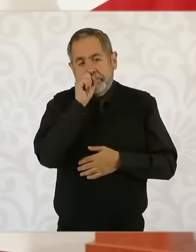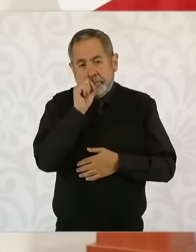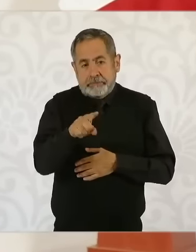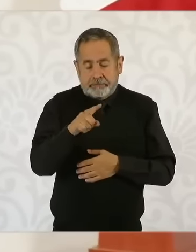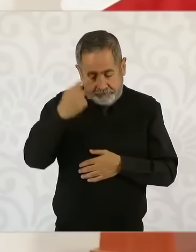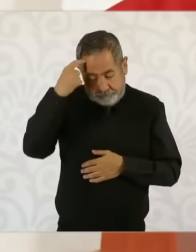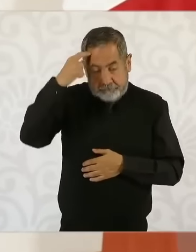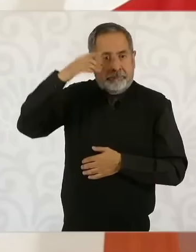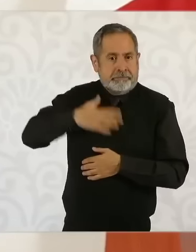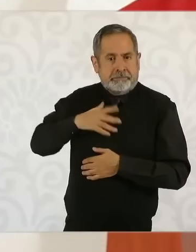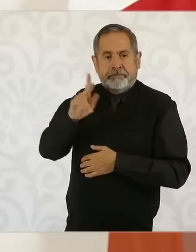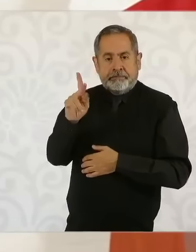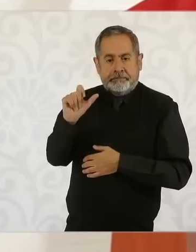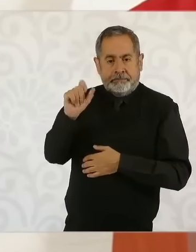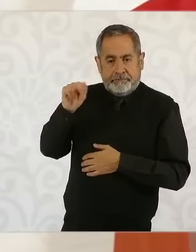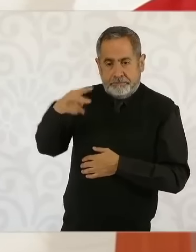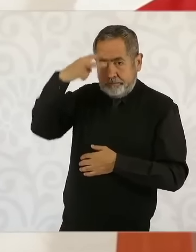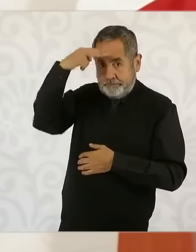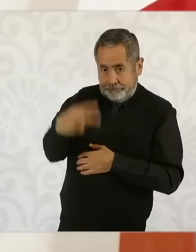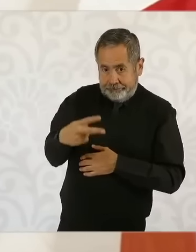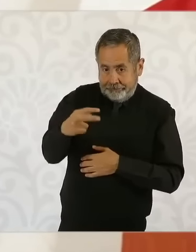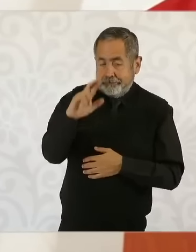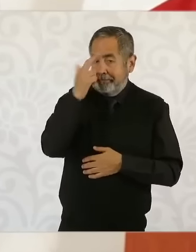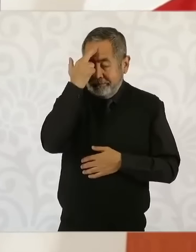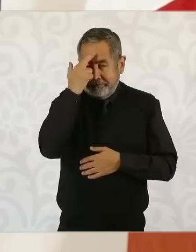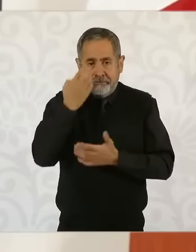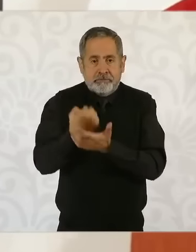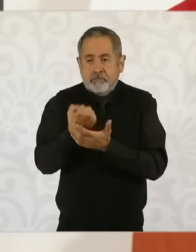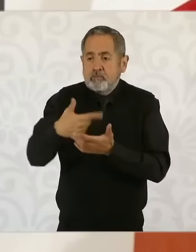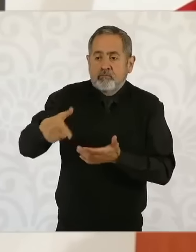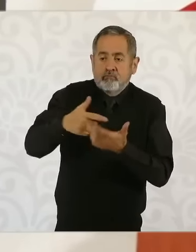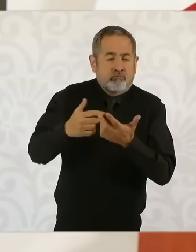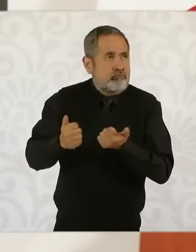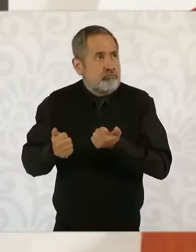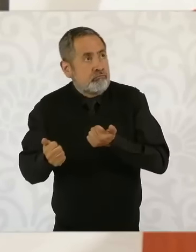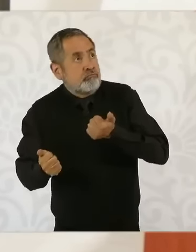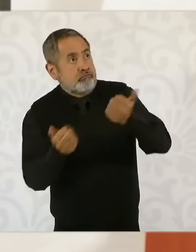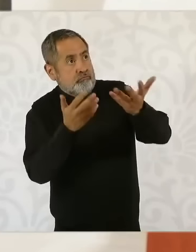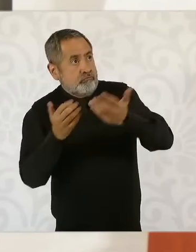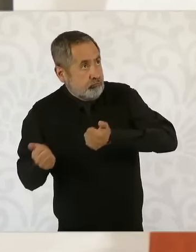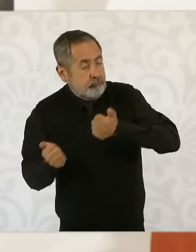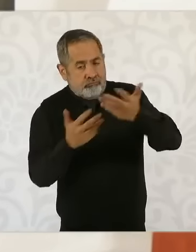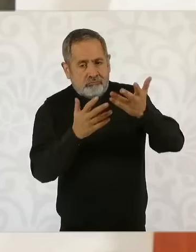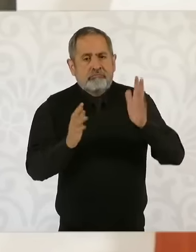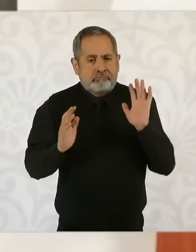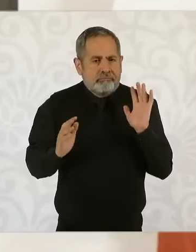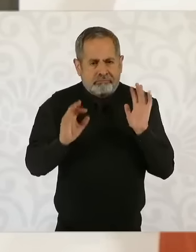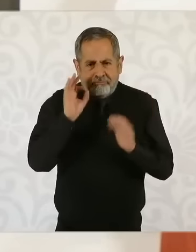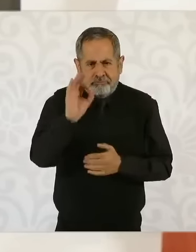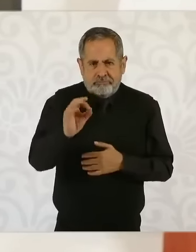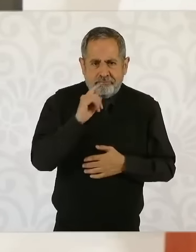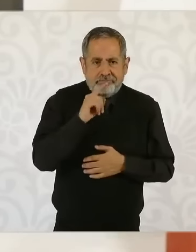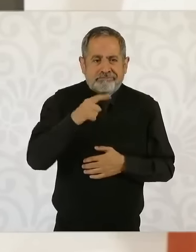plan méxico es que no solo tengamos una economía de exportación porque estamos importando también